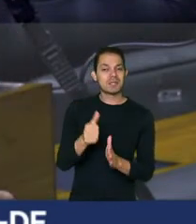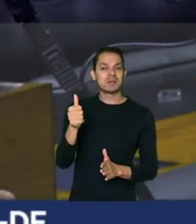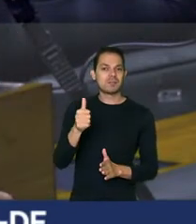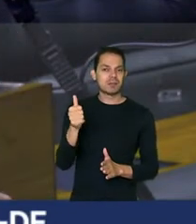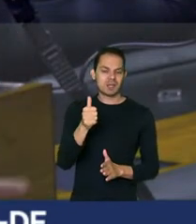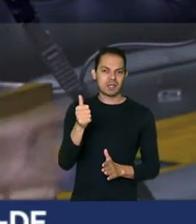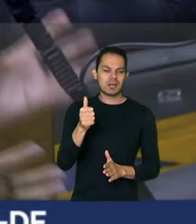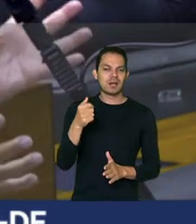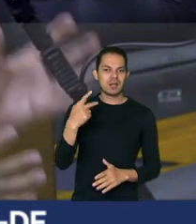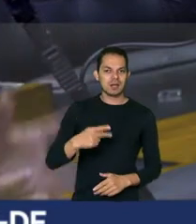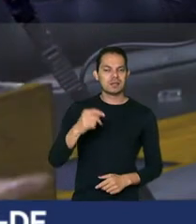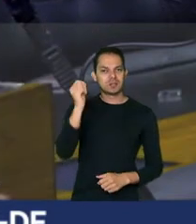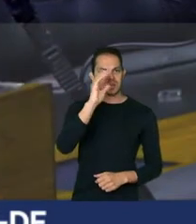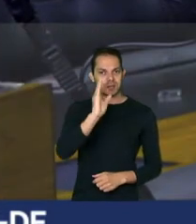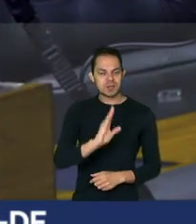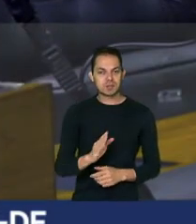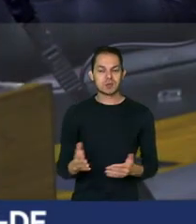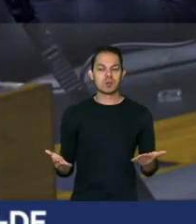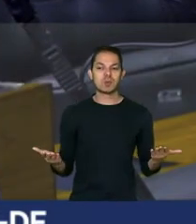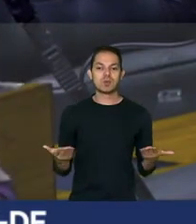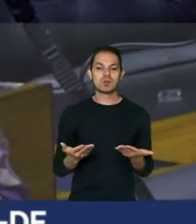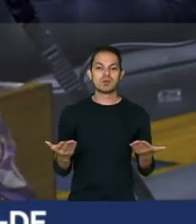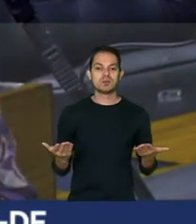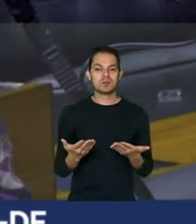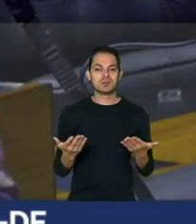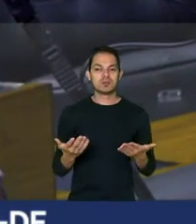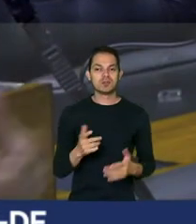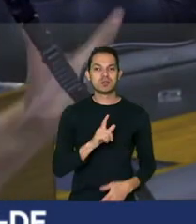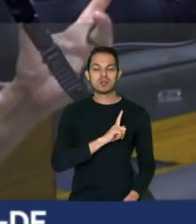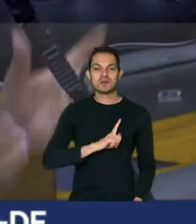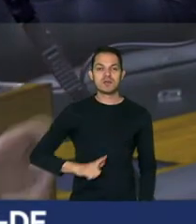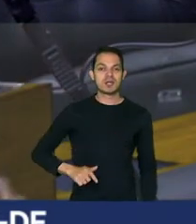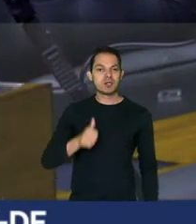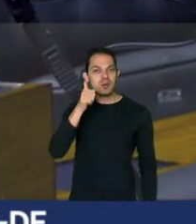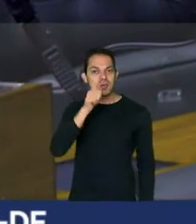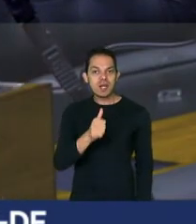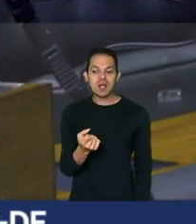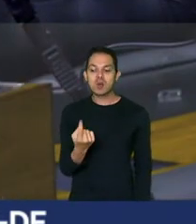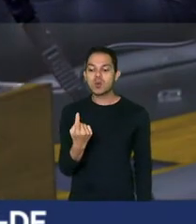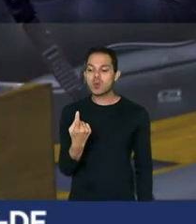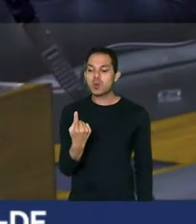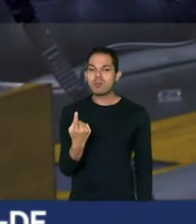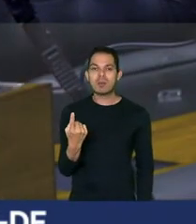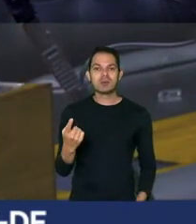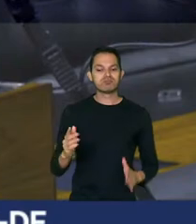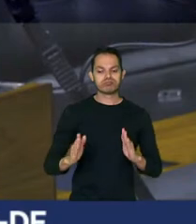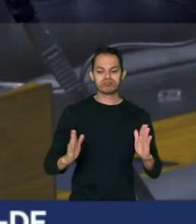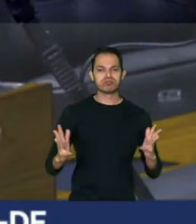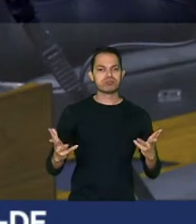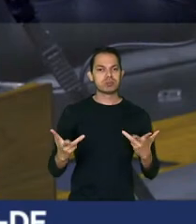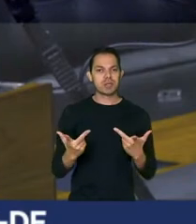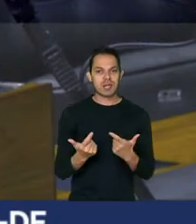LEGISLAÇÃO ESTADUAL. E A PRIMEIRA MULHER PREFEITA DA HISTÓRIA DESSE PAÍS, E HOJE TEMOS A ÚNICA GOVERNADORA QUE FAZ UM EXCELENTE MANDATO ALI NO RIO GRANDE DO NORTE. MAS É